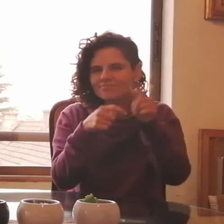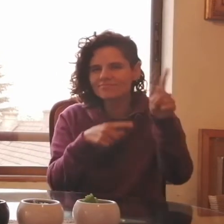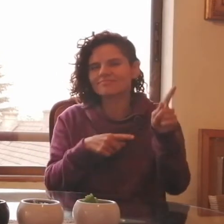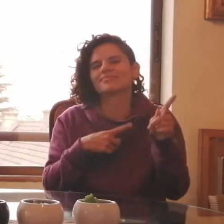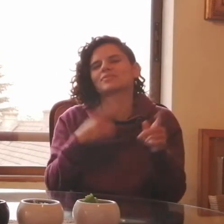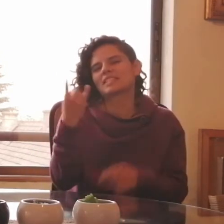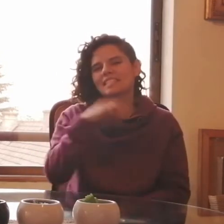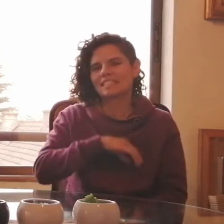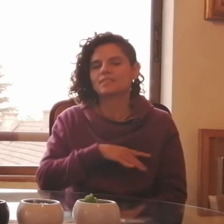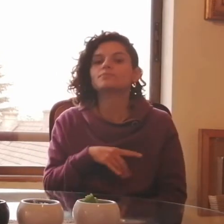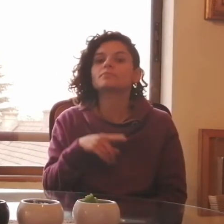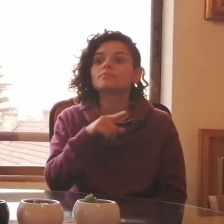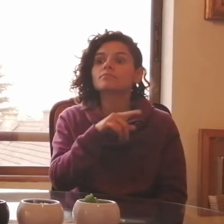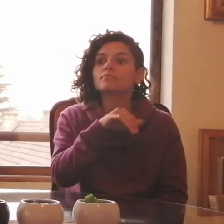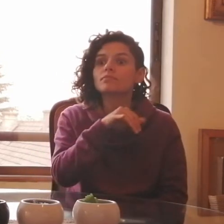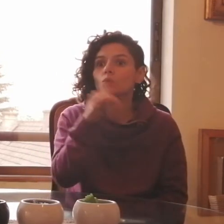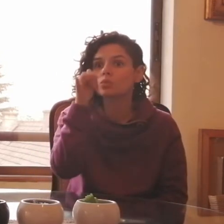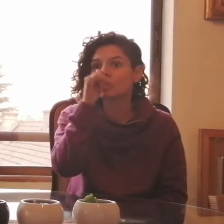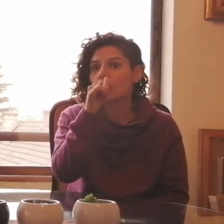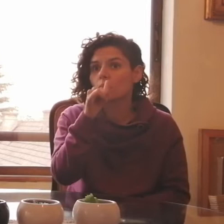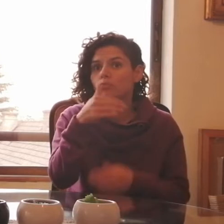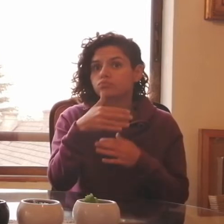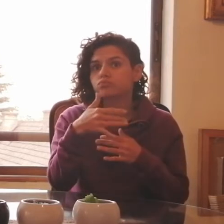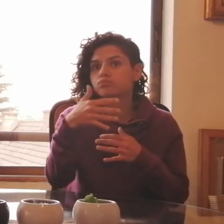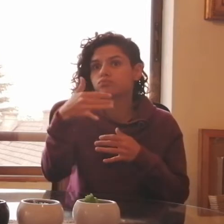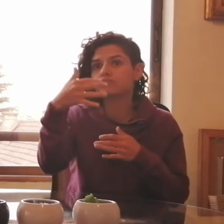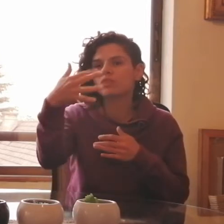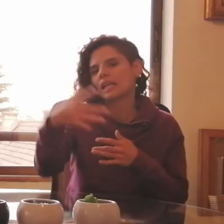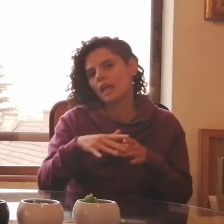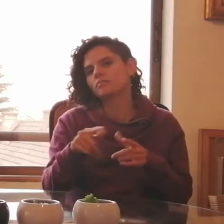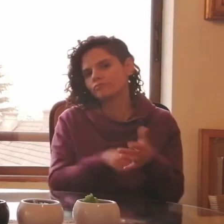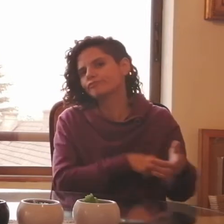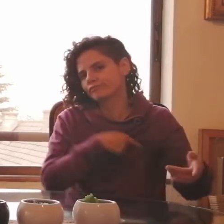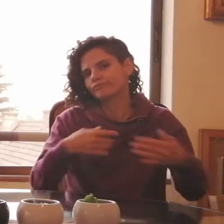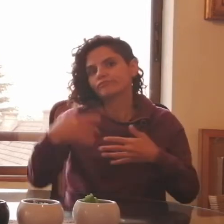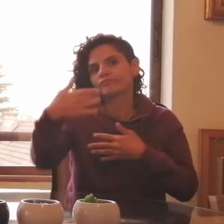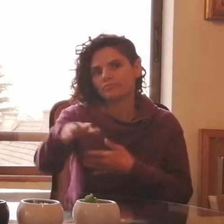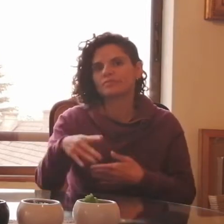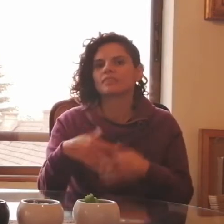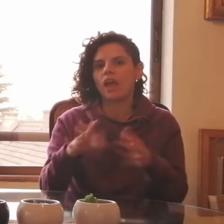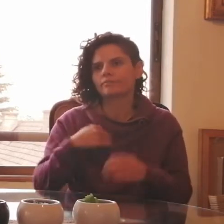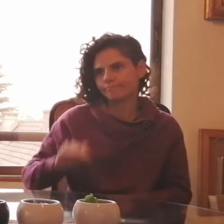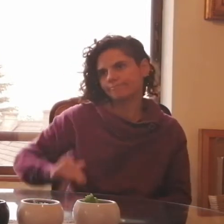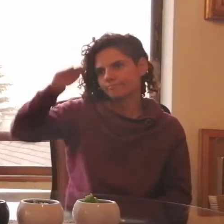después de un tiempo largo ya era mas mayorcita se me ocurre estudiar